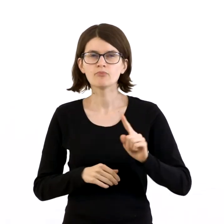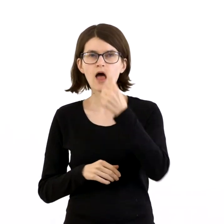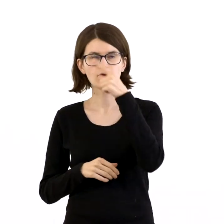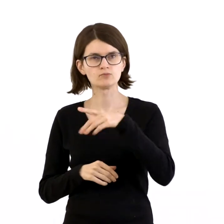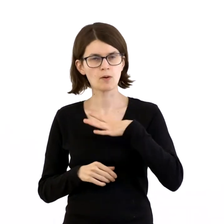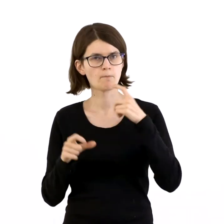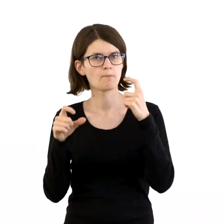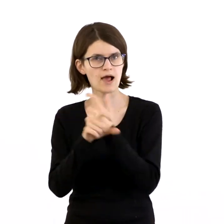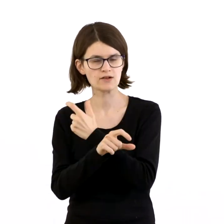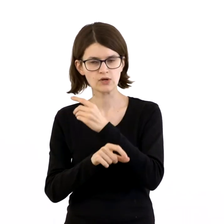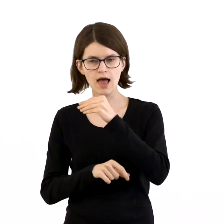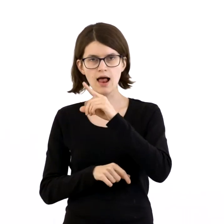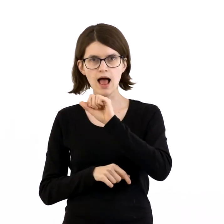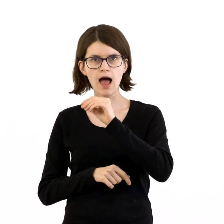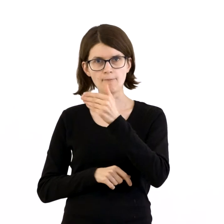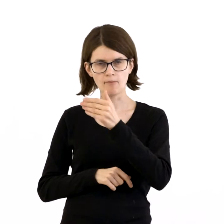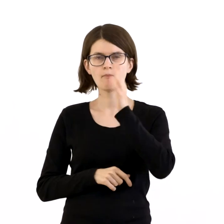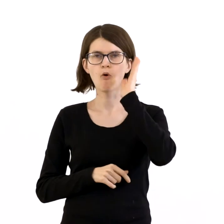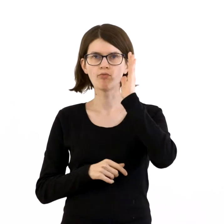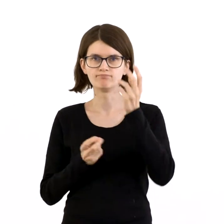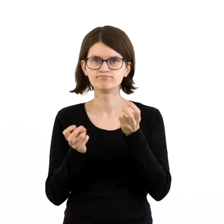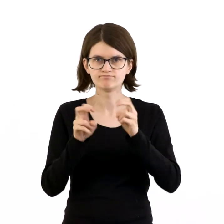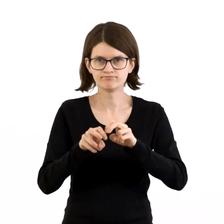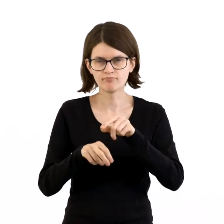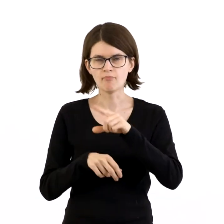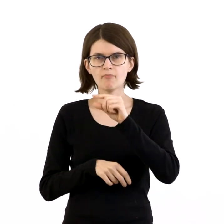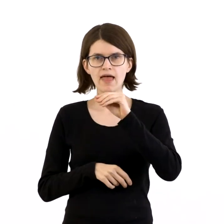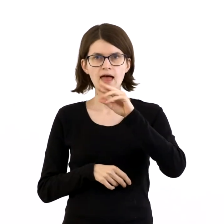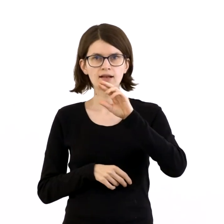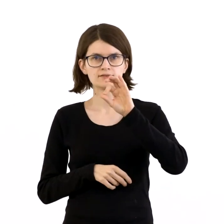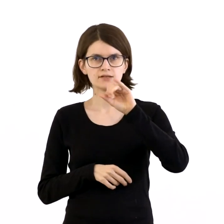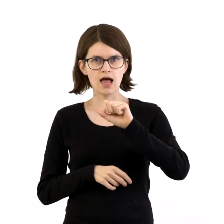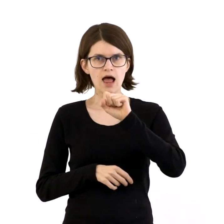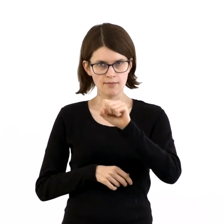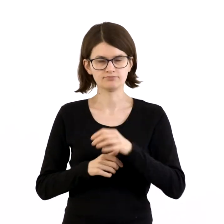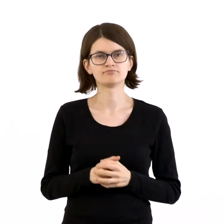Zanim powstała Persja, istniało państwo Elam.